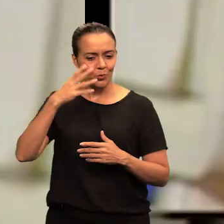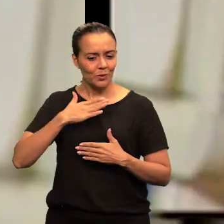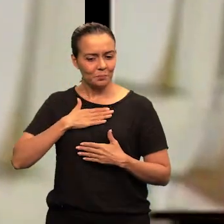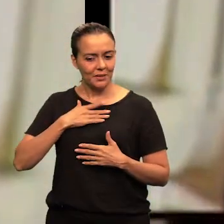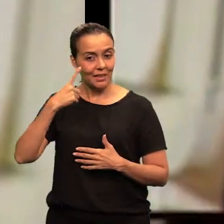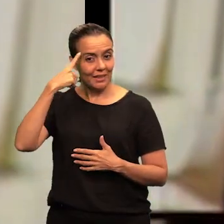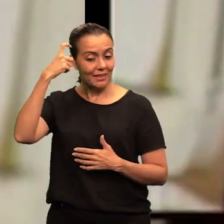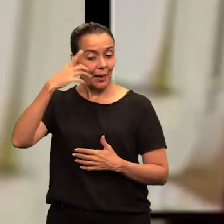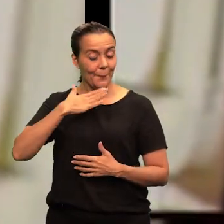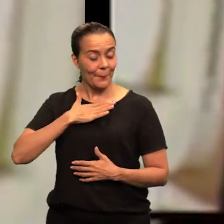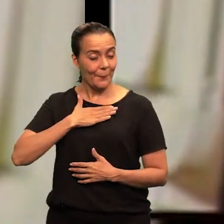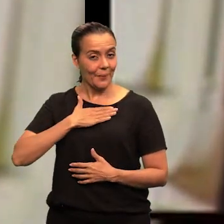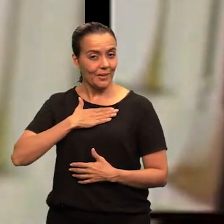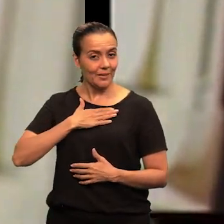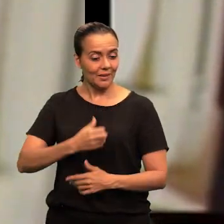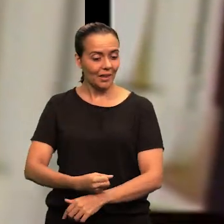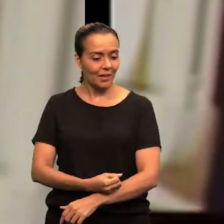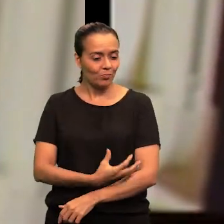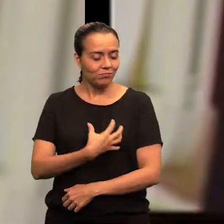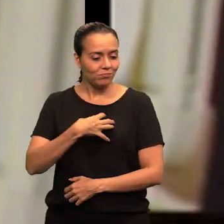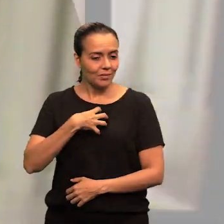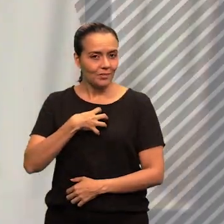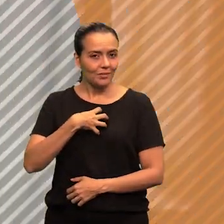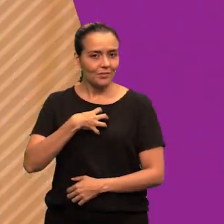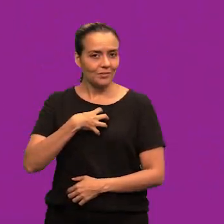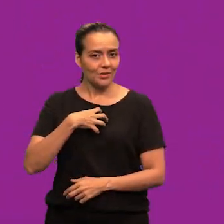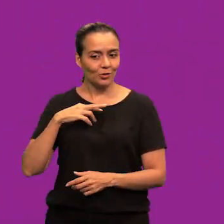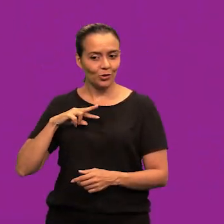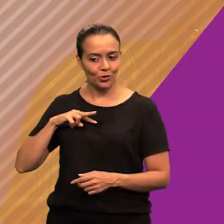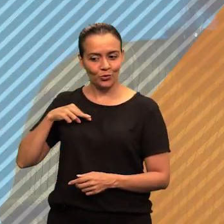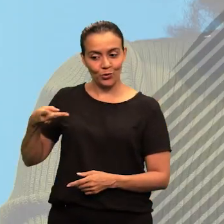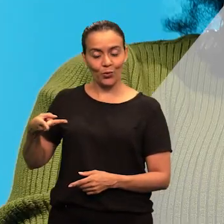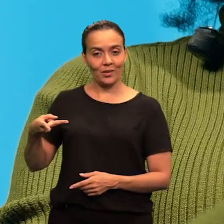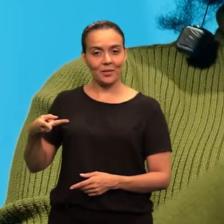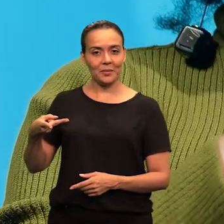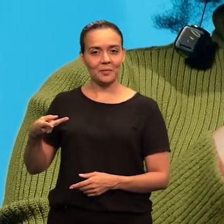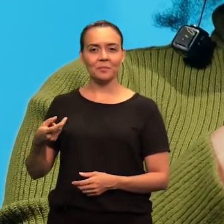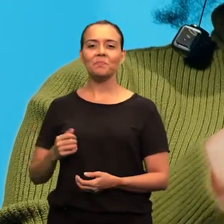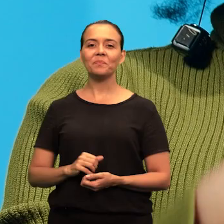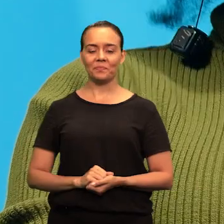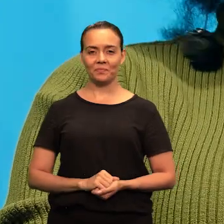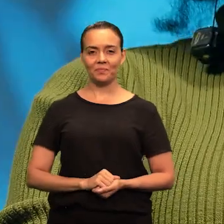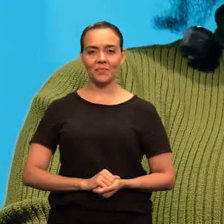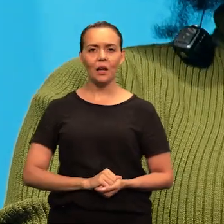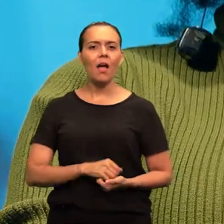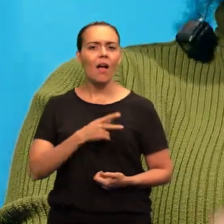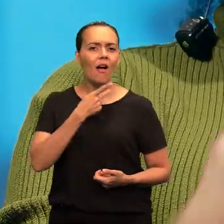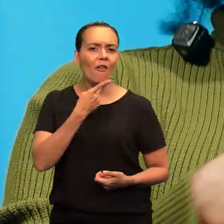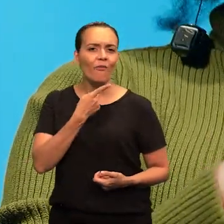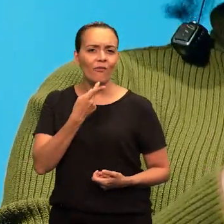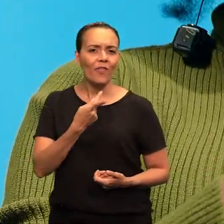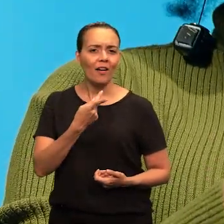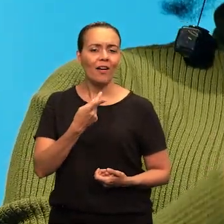largar das suas ideias, largar dos seus sentimentos. [Mariléa] A fala do Joel Rufino, que é uma fala que eu